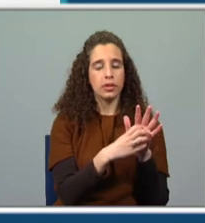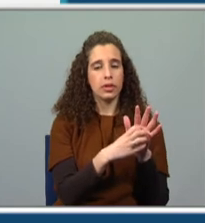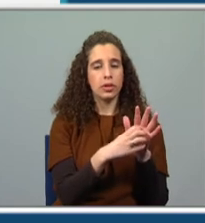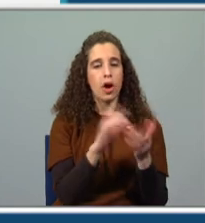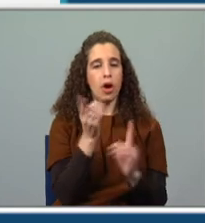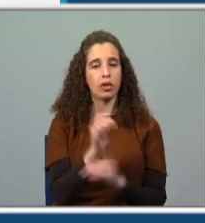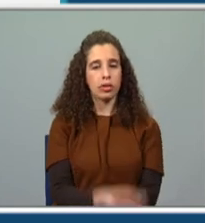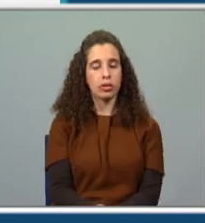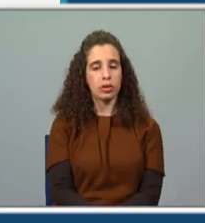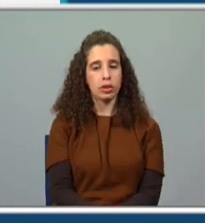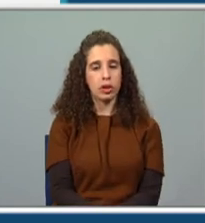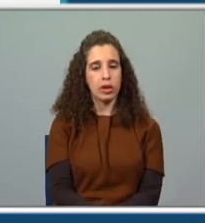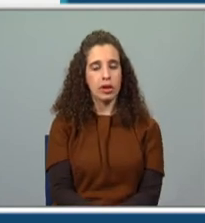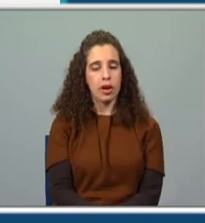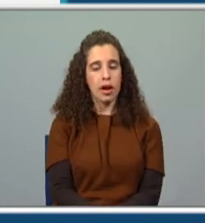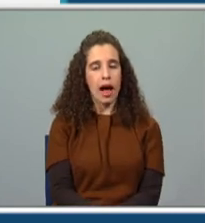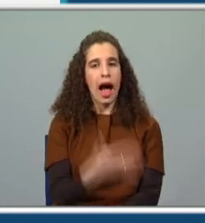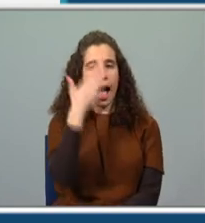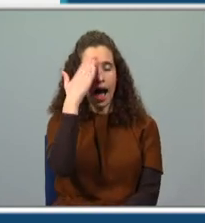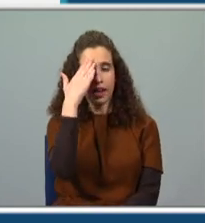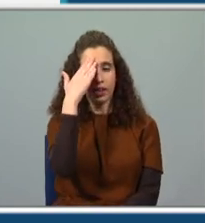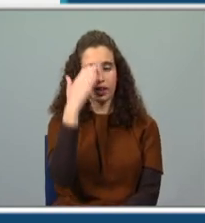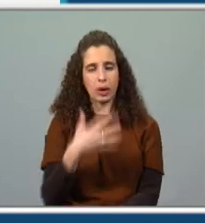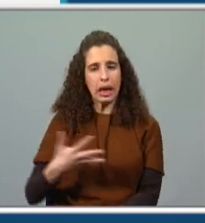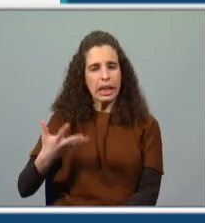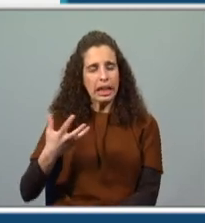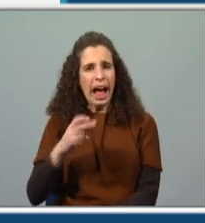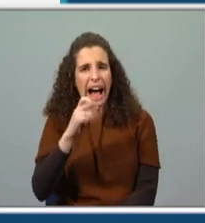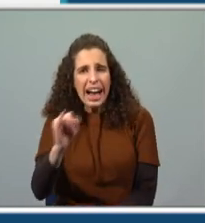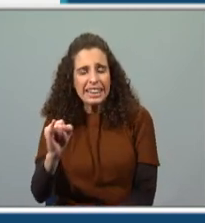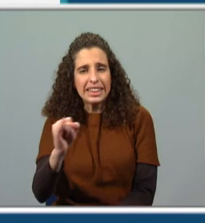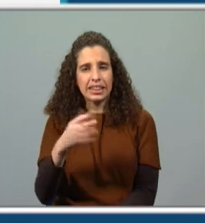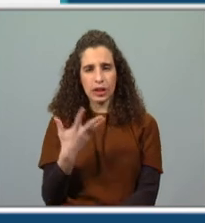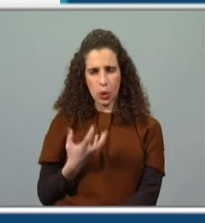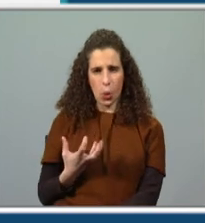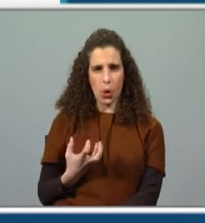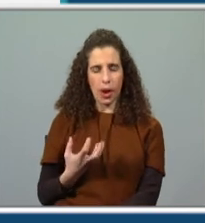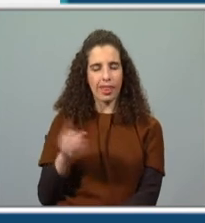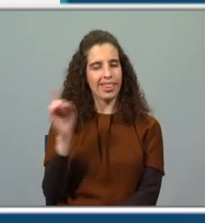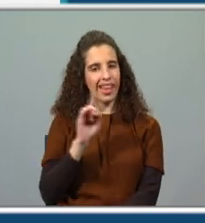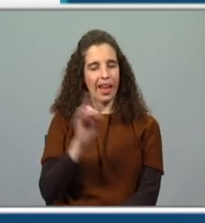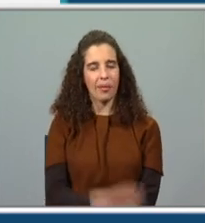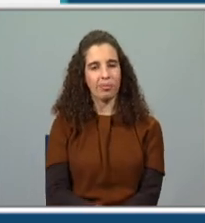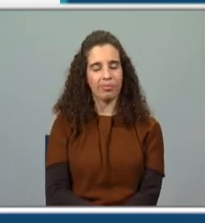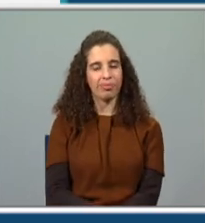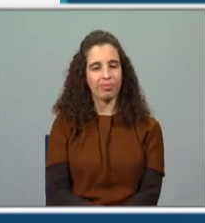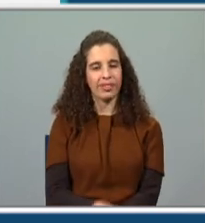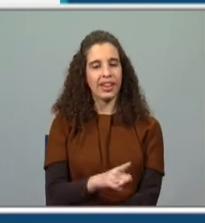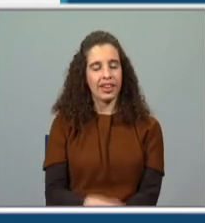será será o acham que será a dor ai de dor não pois não essa seria se calhar 這將是他們認為的痛苦不痛，因為那可能不是